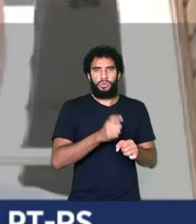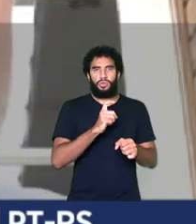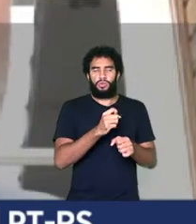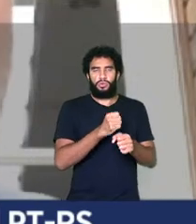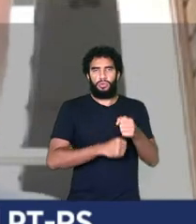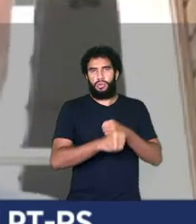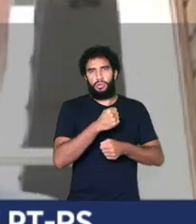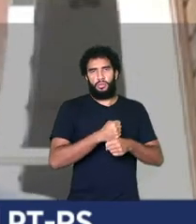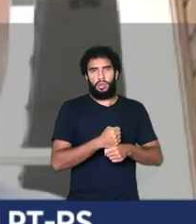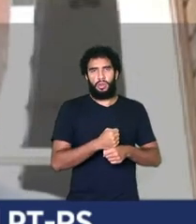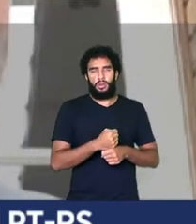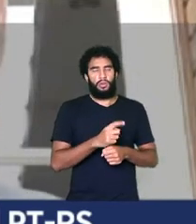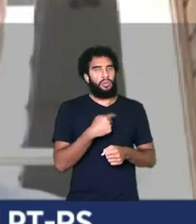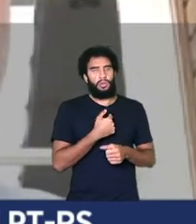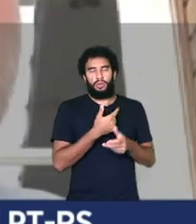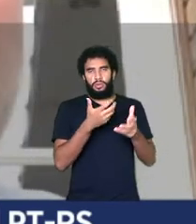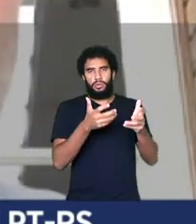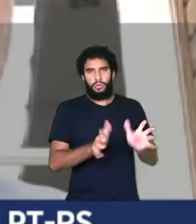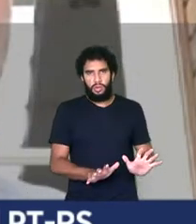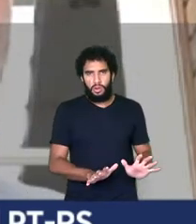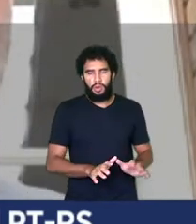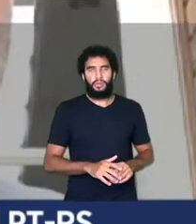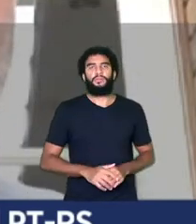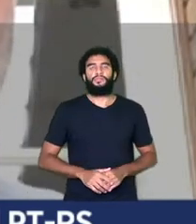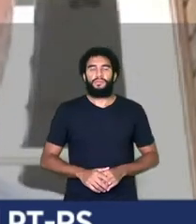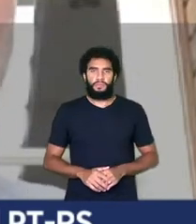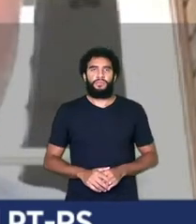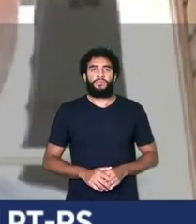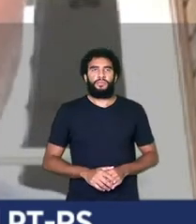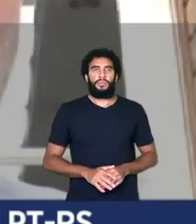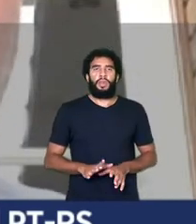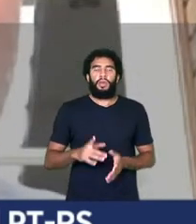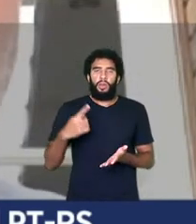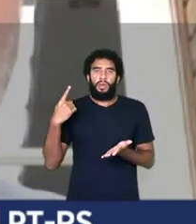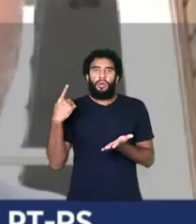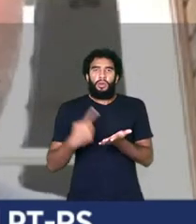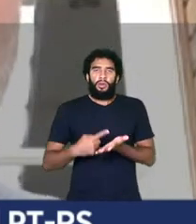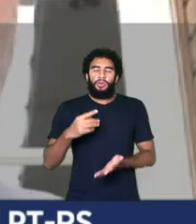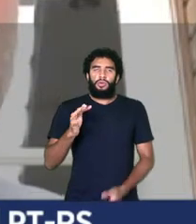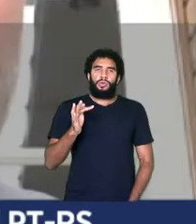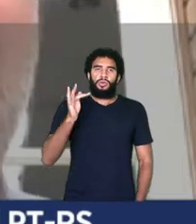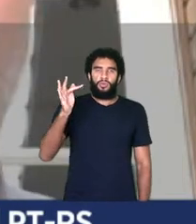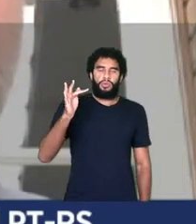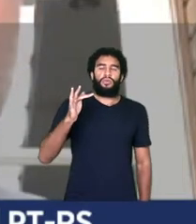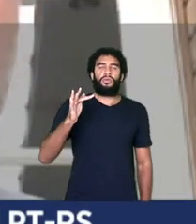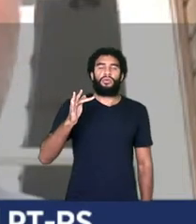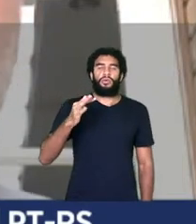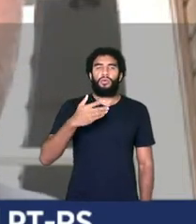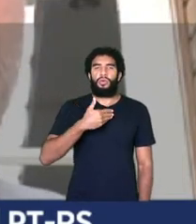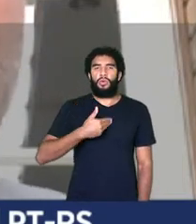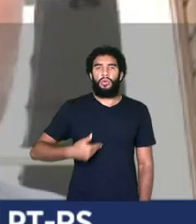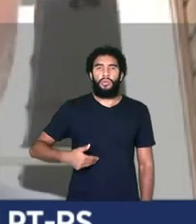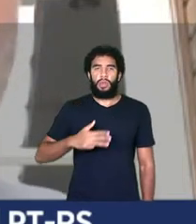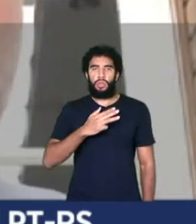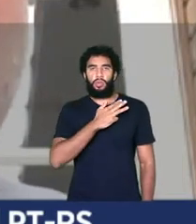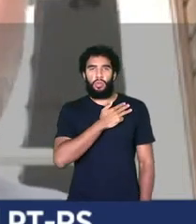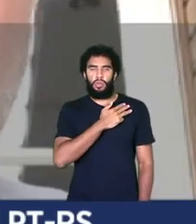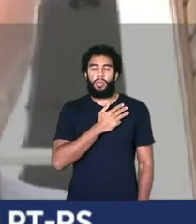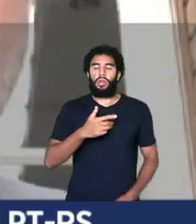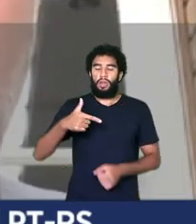DIVIDENDOS SÓ ANO PASSADO. ISSO É INACEITÁVEL E ESSE É UM DOS GRANDES COMPROMISSOS DE UM FUTURO GOVERNO LULA, BAIX AR O PREÇO DA GASOLINA, DO